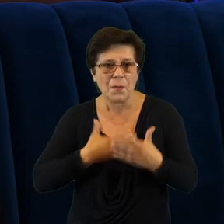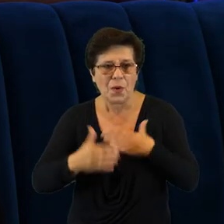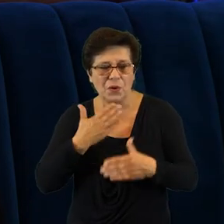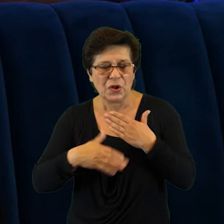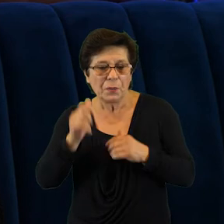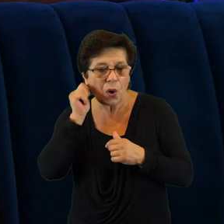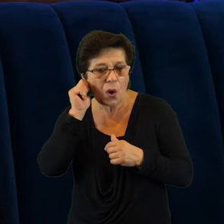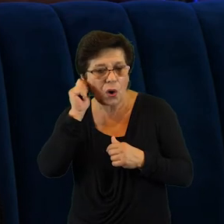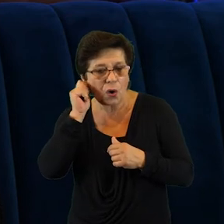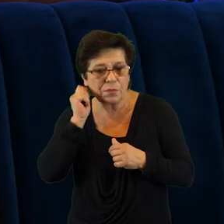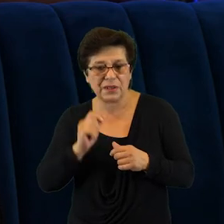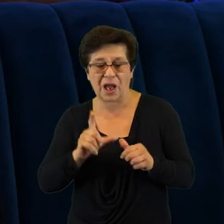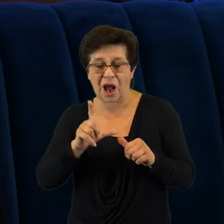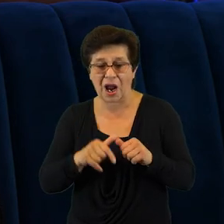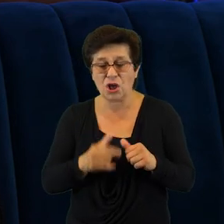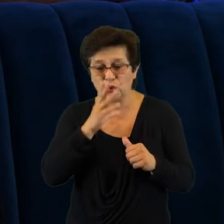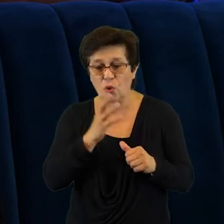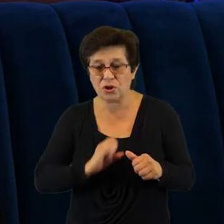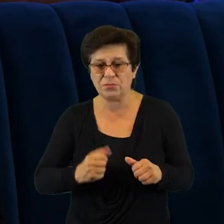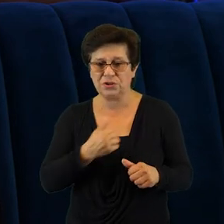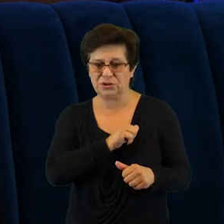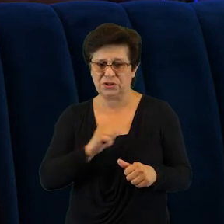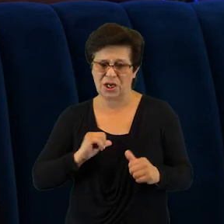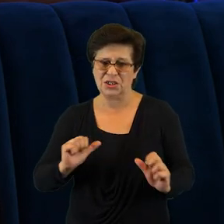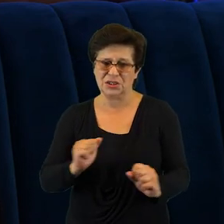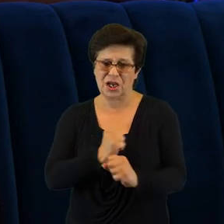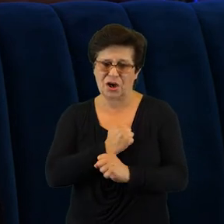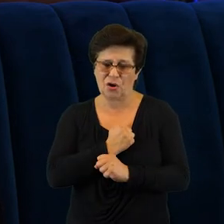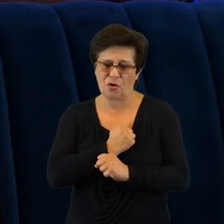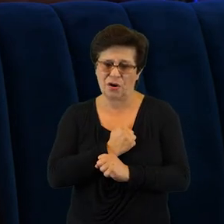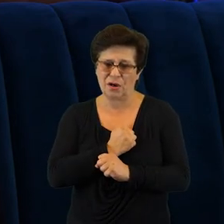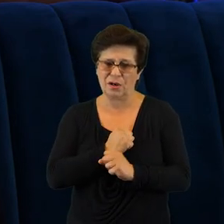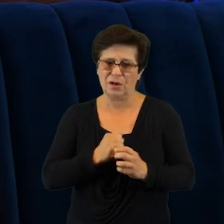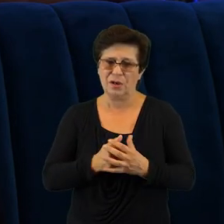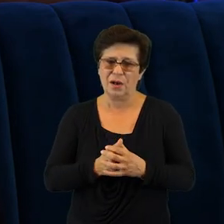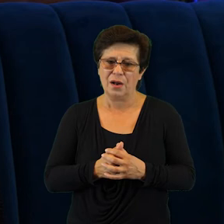Natomiast obdarzona była ogromną charyzmą